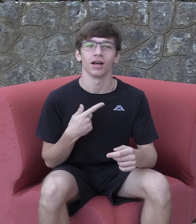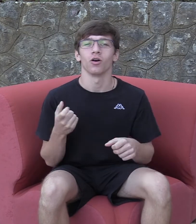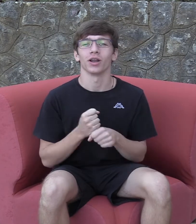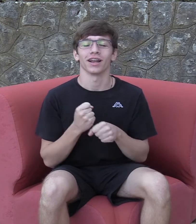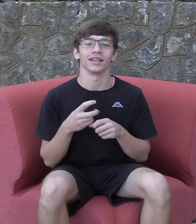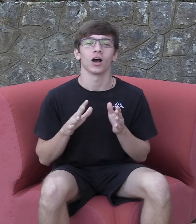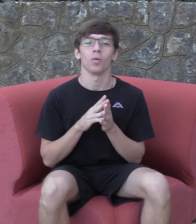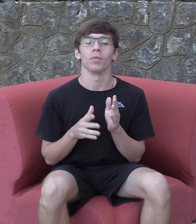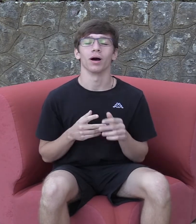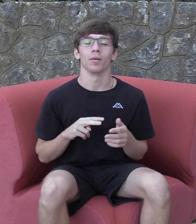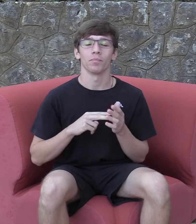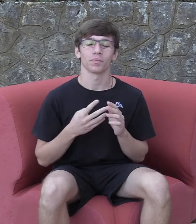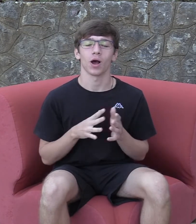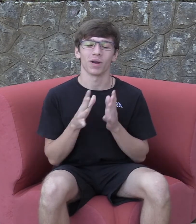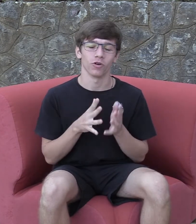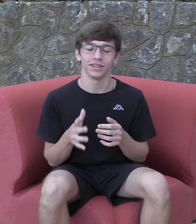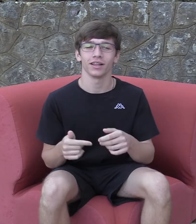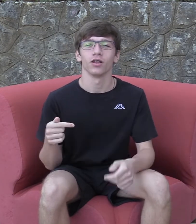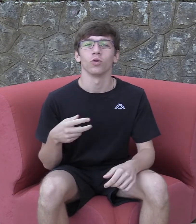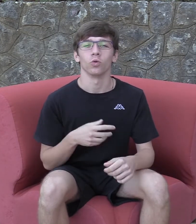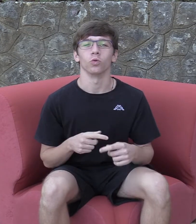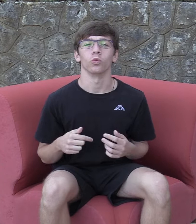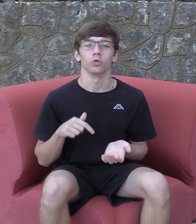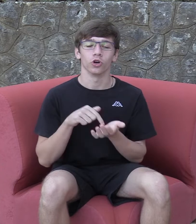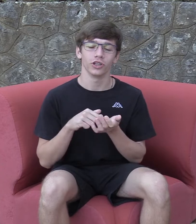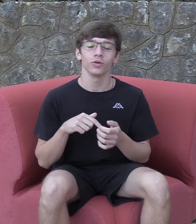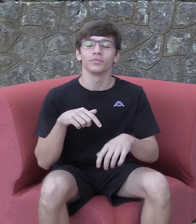ona radi kao prevoditelj u Dodiru.